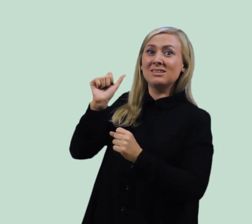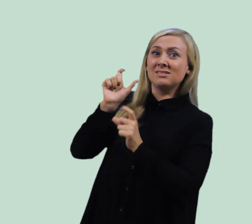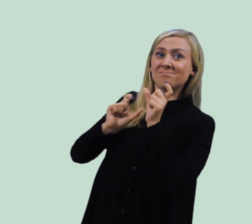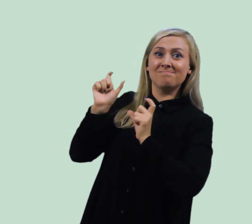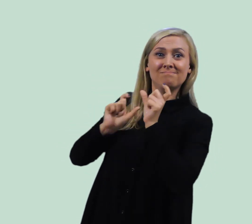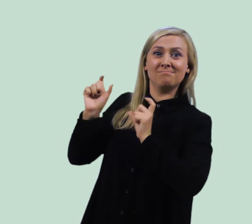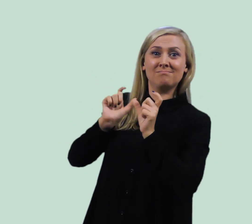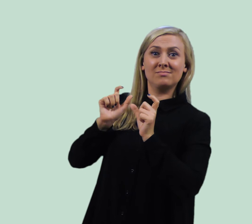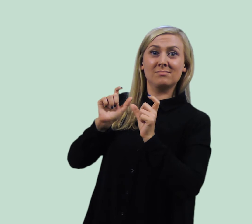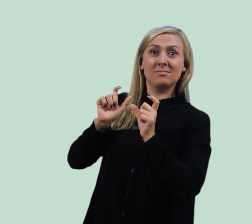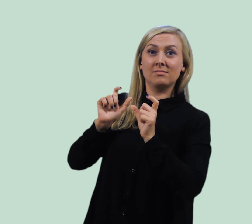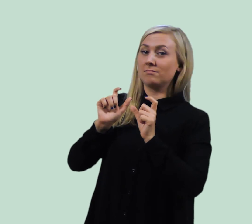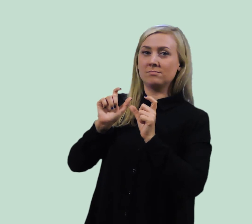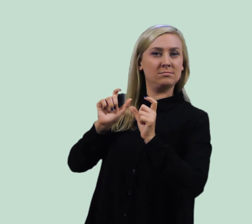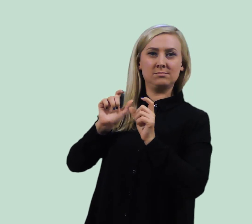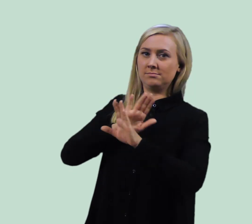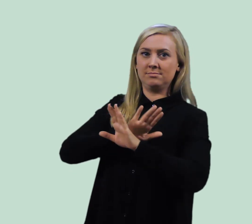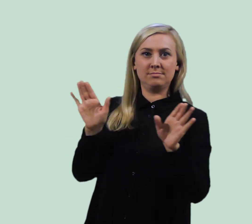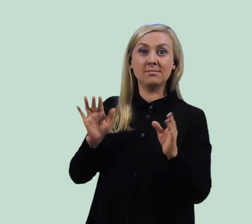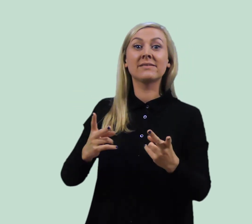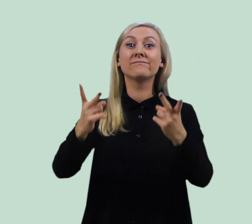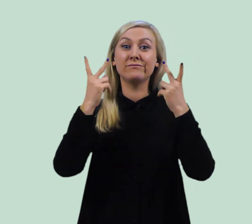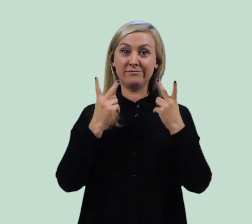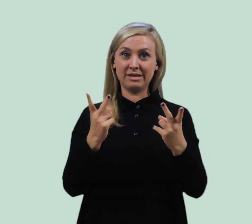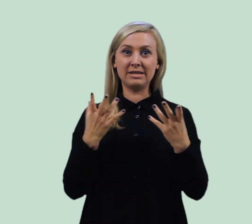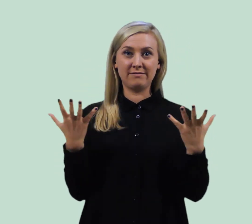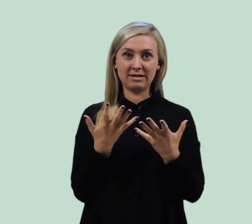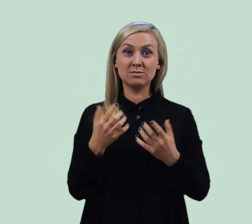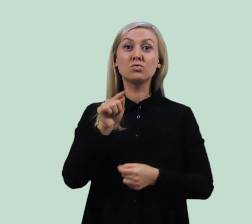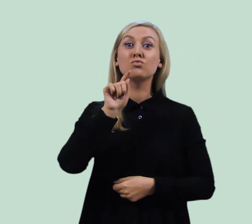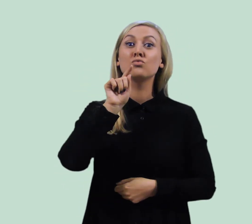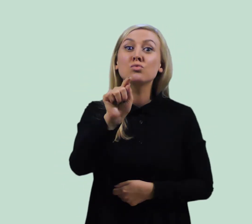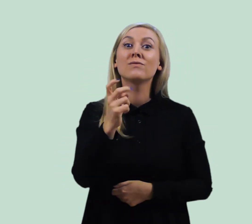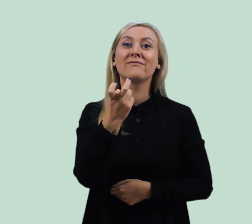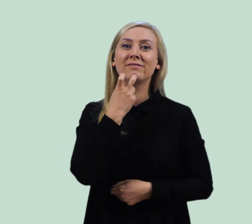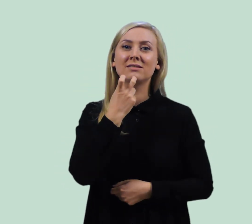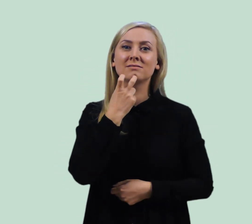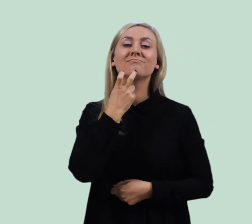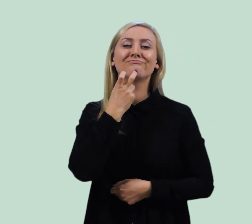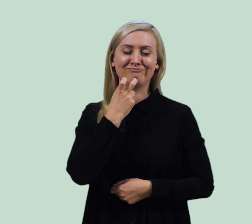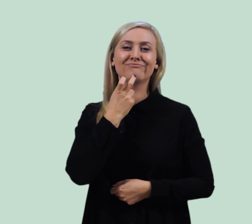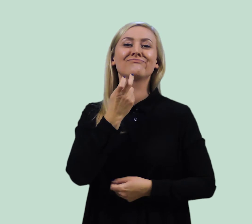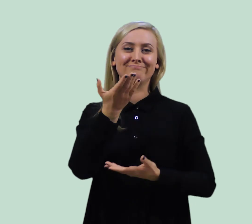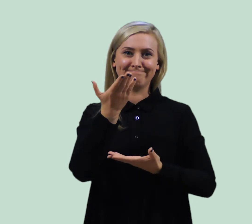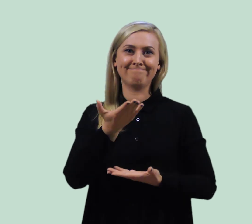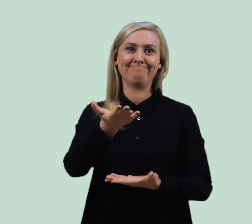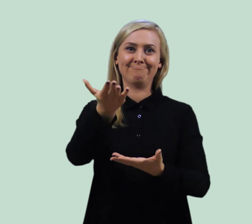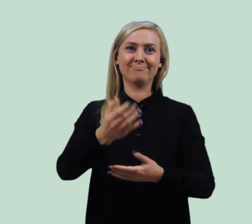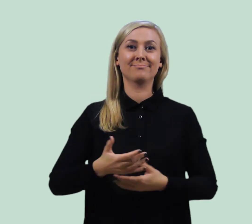kann es trotzdem sein, dass du so einen Kontakt nicht willst! Wichtig ist, was du selbst willst.